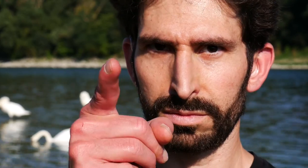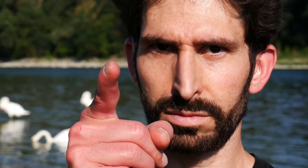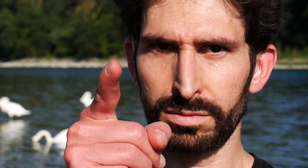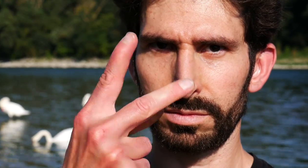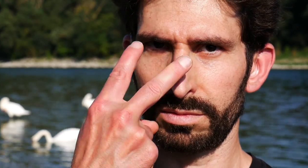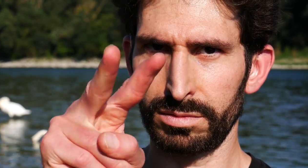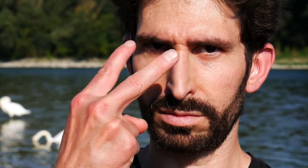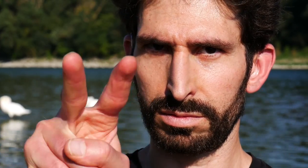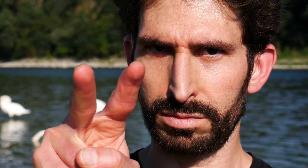Gaffe, je t'ai à l'oeil.